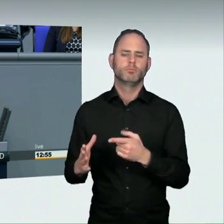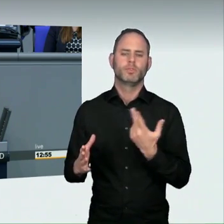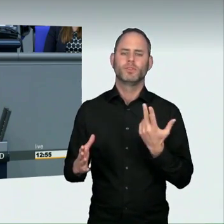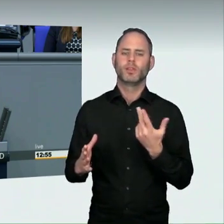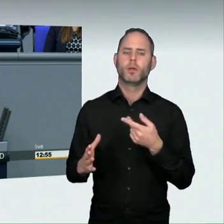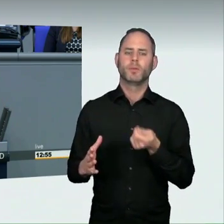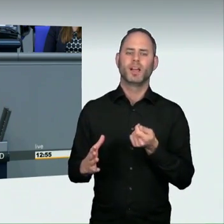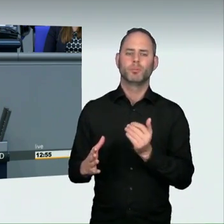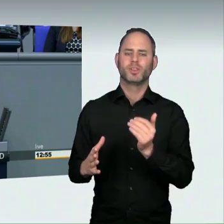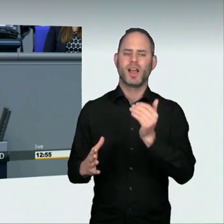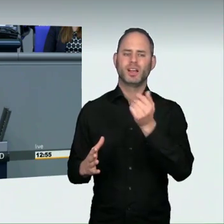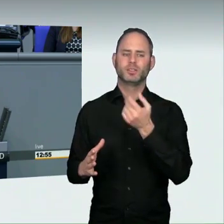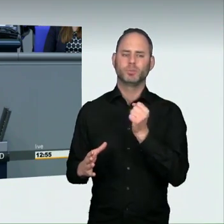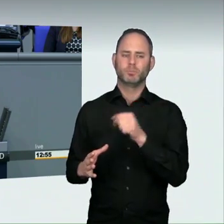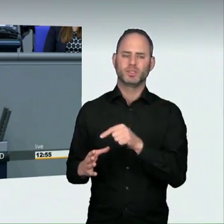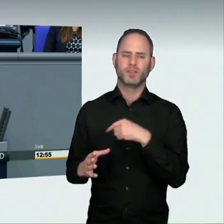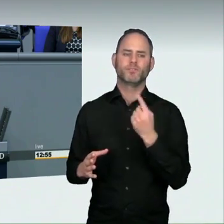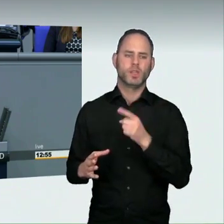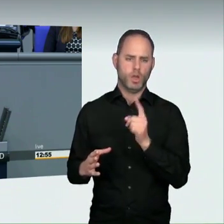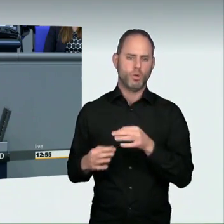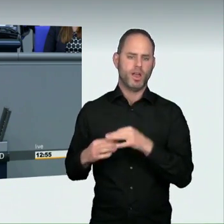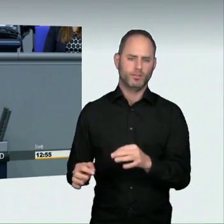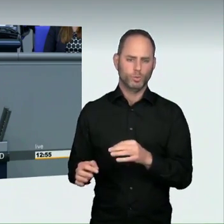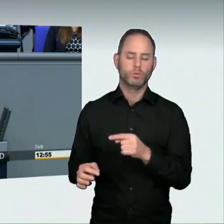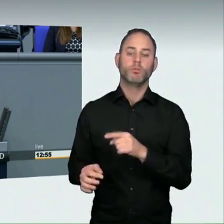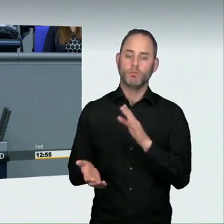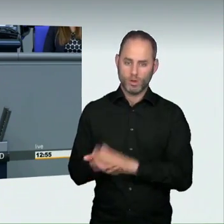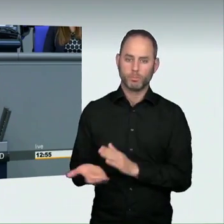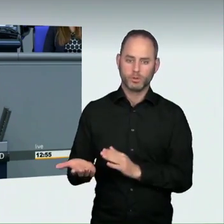und Mietern gestoppt wurde. Diese Urteile zeigen: Die Mietpreisbremse ist sinnvoll.